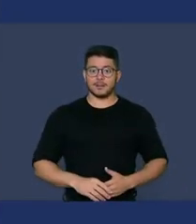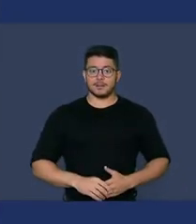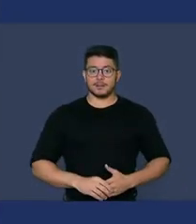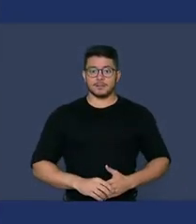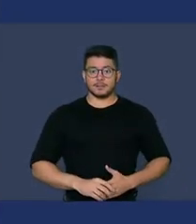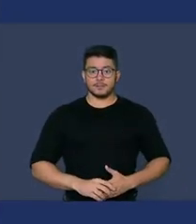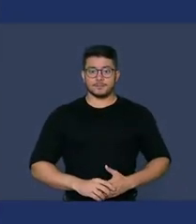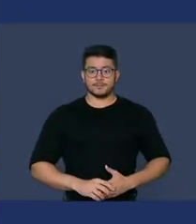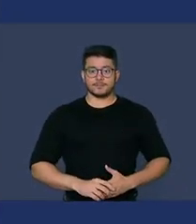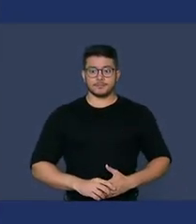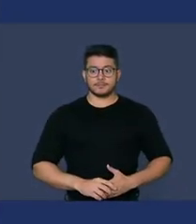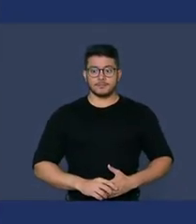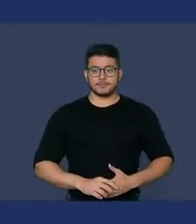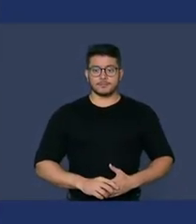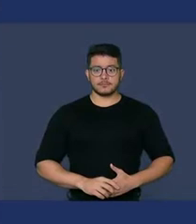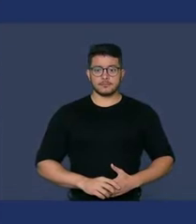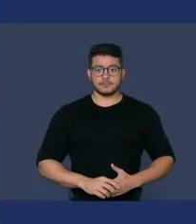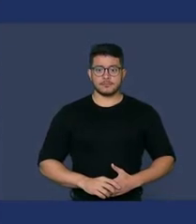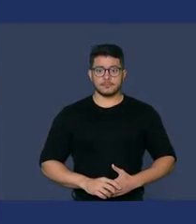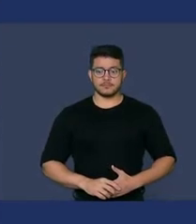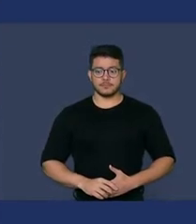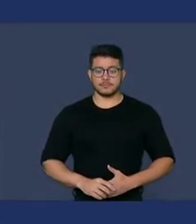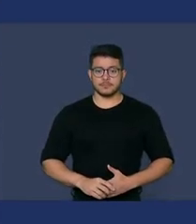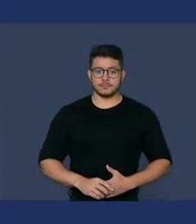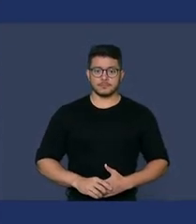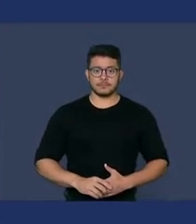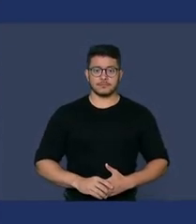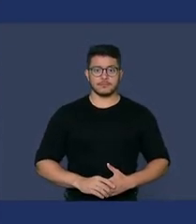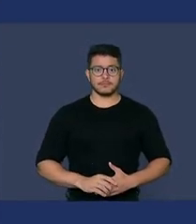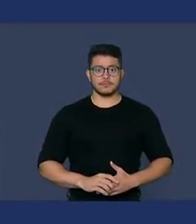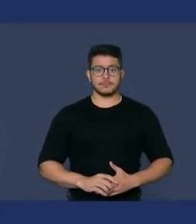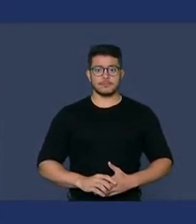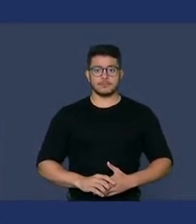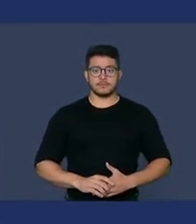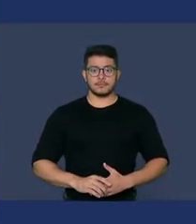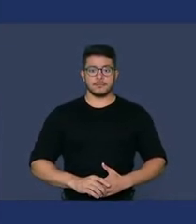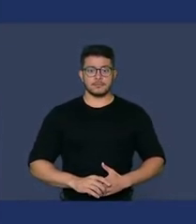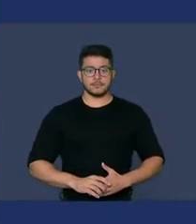CONFESSO QUE EU EU... -- PELO INCENTIVO QUE VOSSA EXCELÊNCIA COLOCA, ARDOROSO DEFENSOR, EU